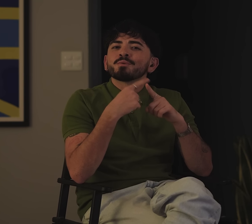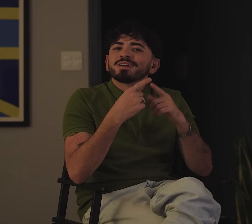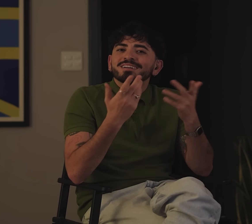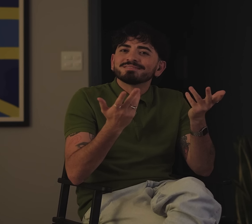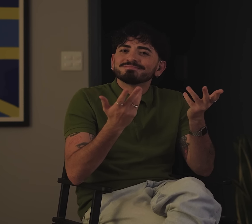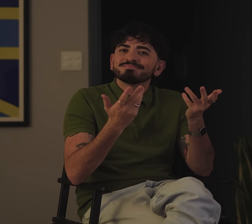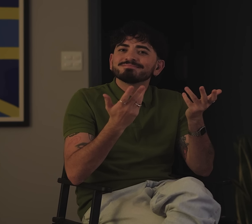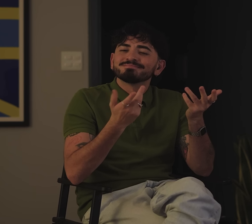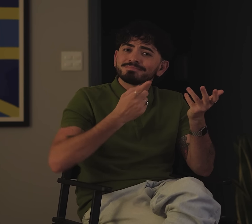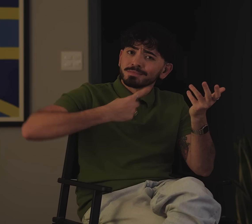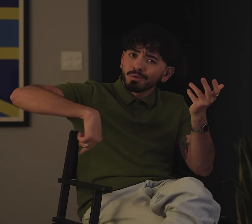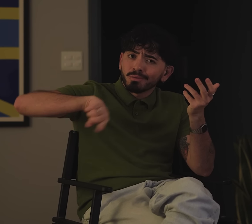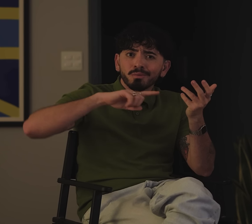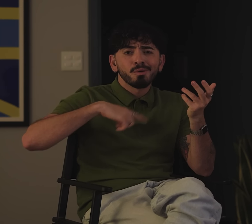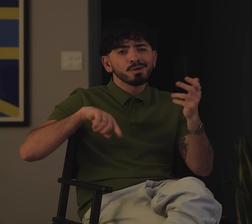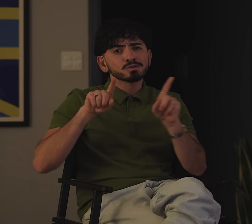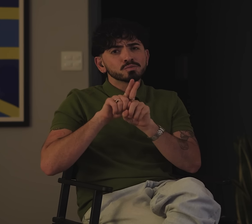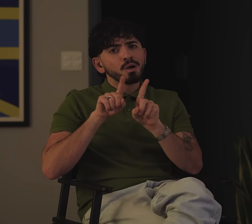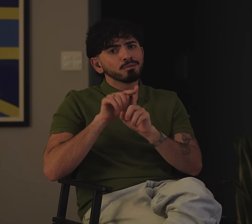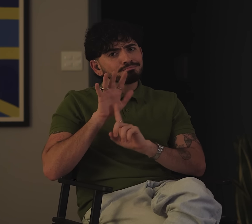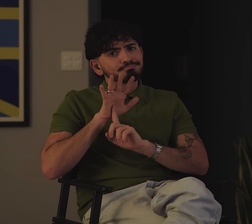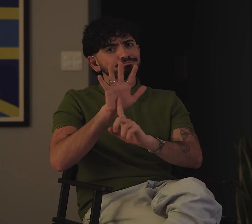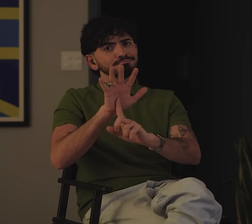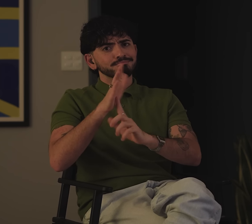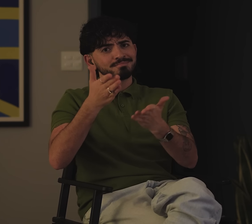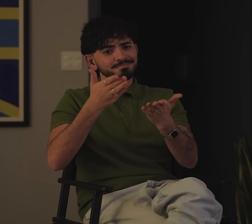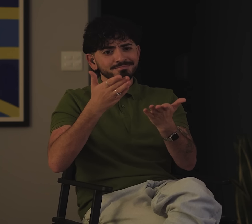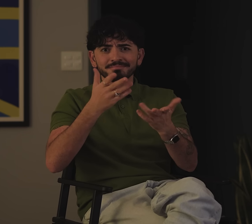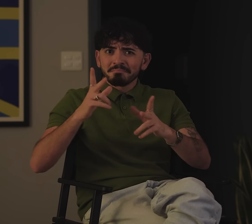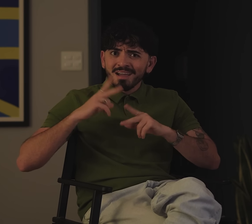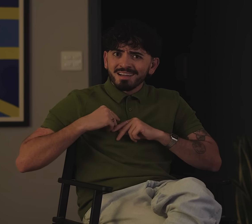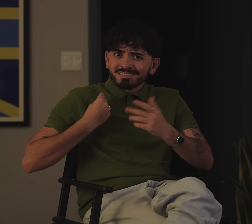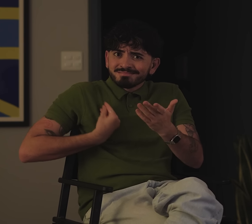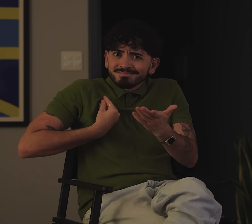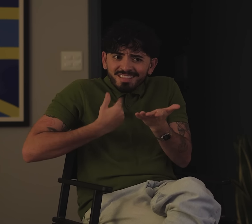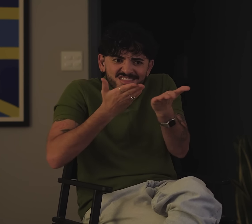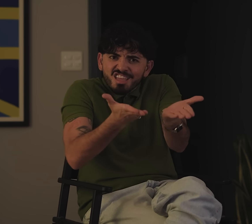Porque é isso que sempre queremos mostrar: Que você pode e merece estar aí.